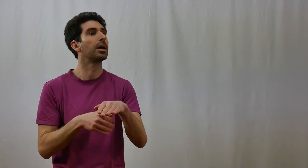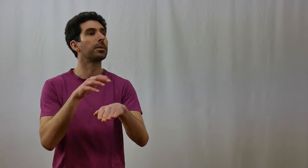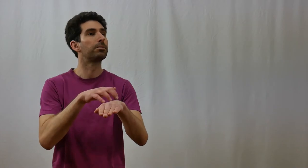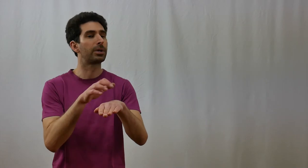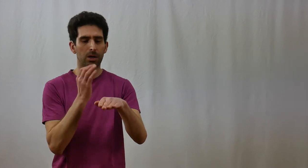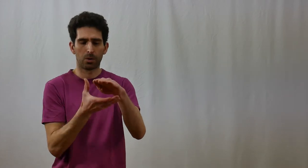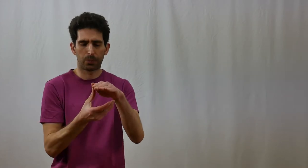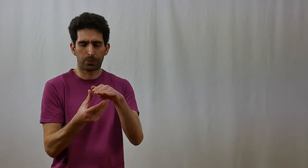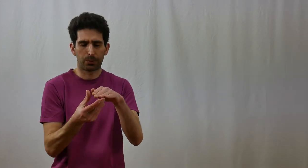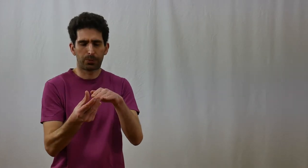Pour des pieds étroits...